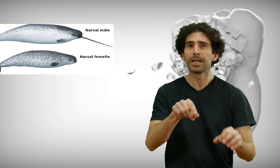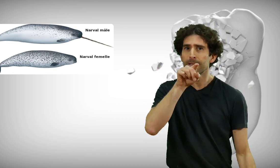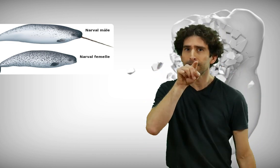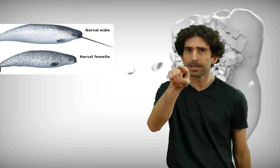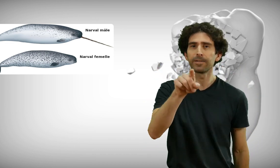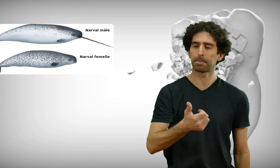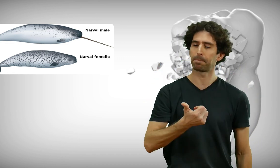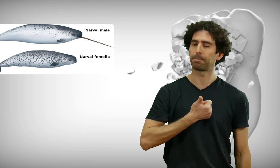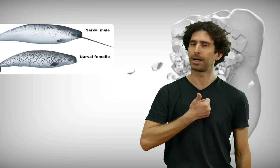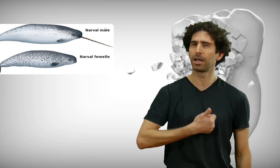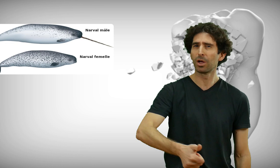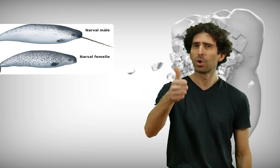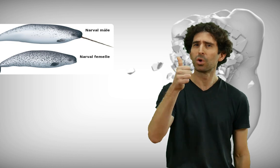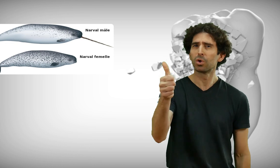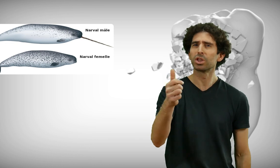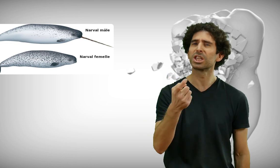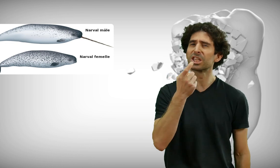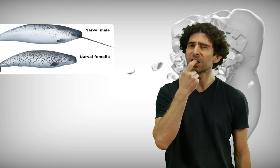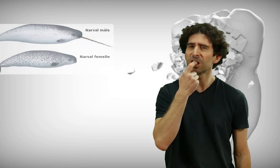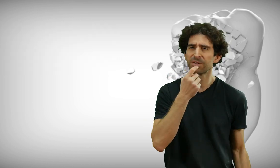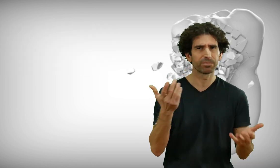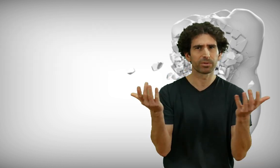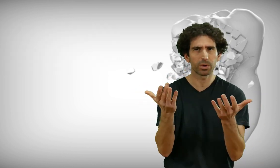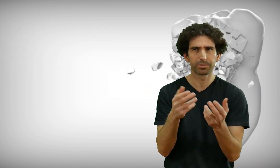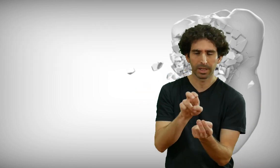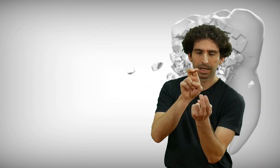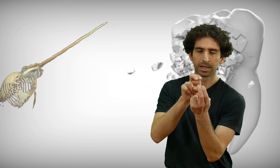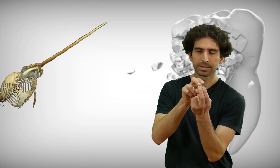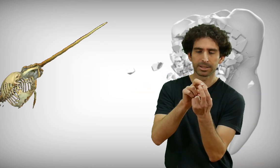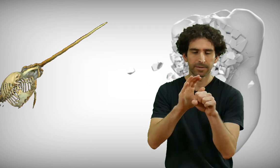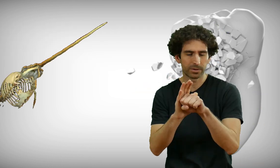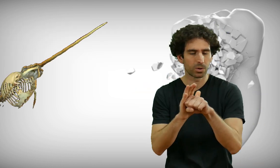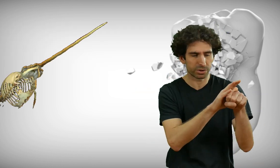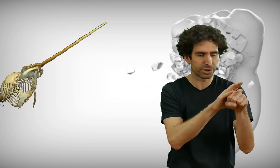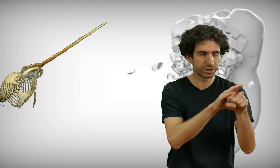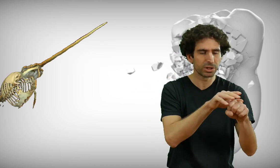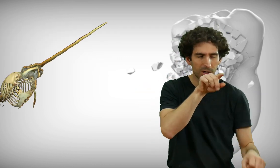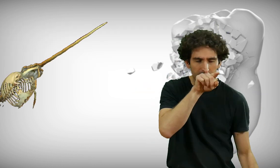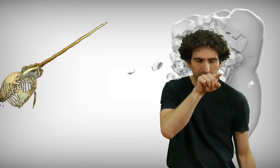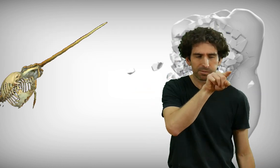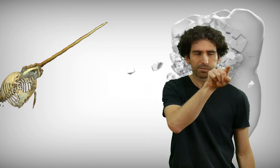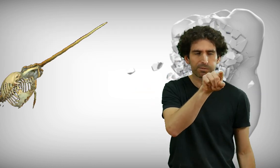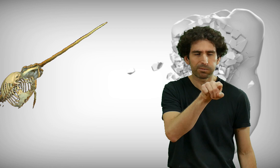Les narvals mâles ont une dent. Laquelle ? Une insicive gauche sous forme de corne